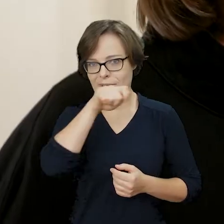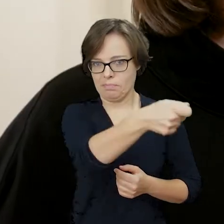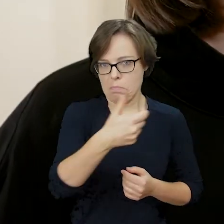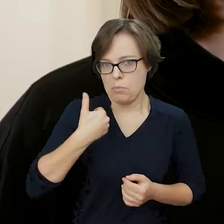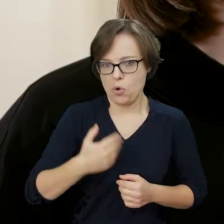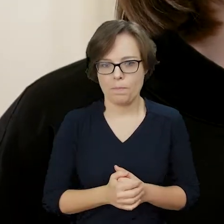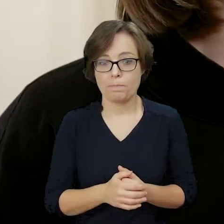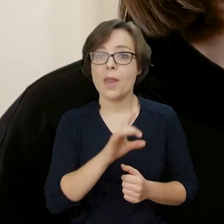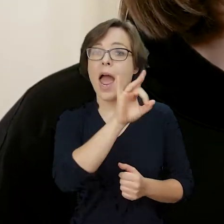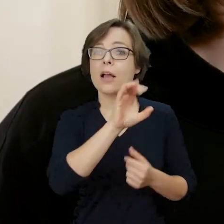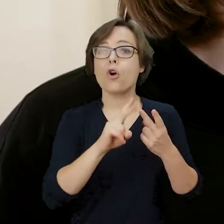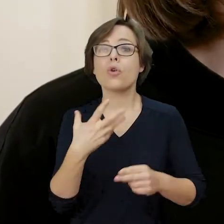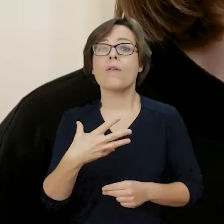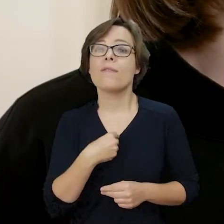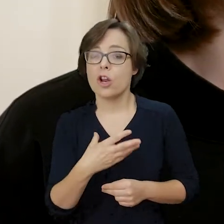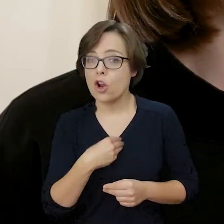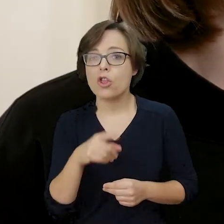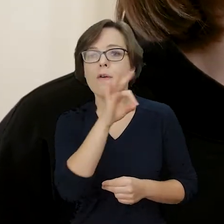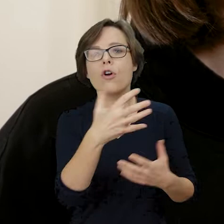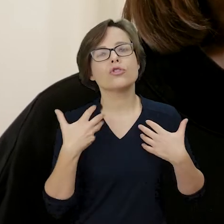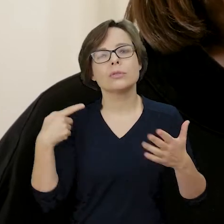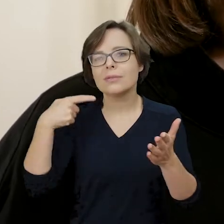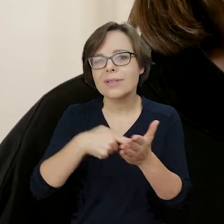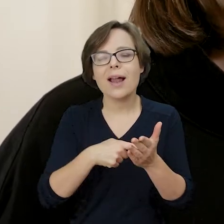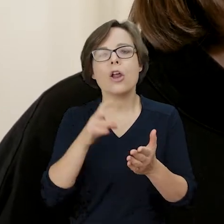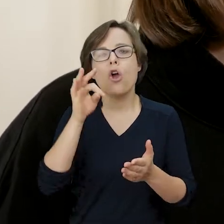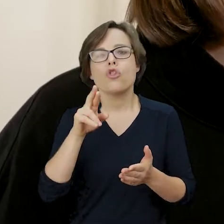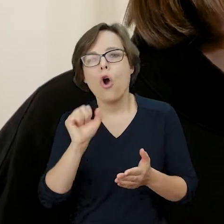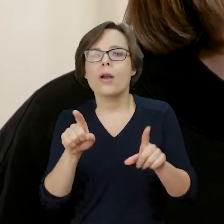Gaon z Wilna za cel życia przyjął studia nad Torą i analizowanie tekstów religijnych.